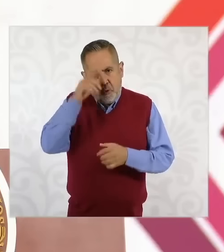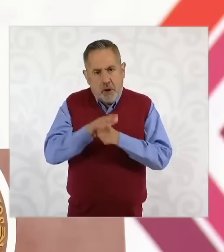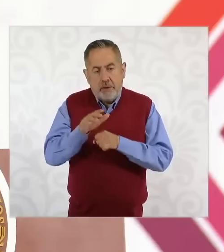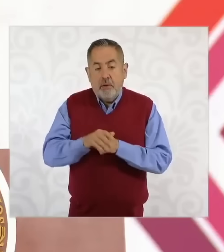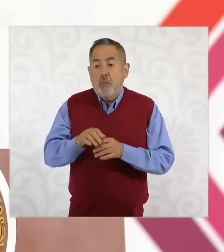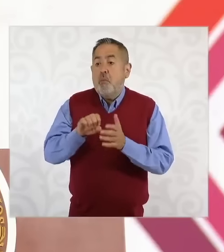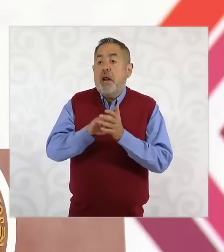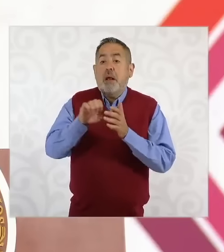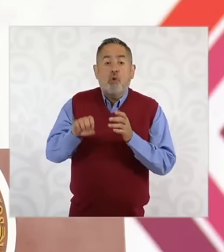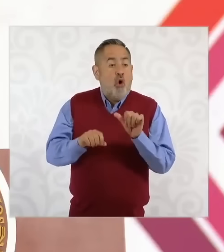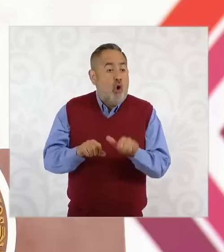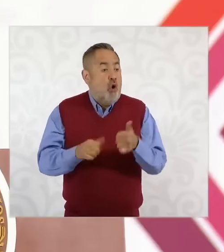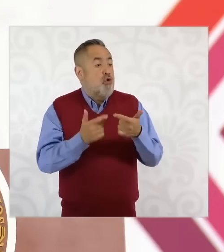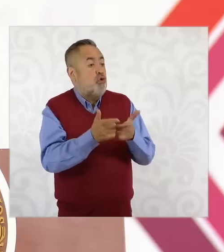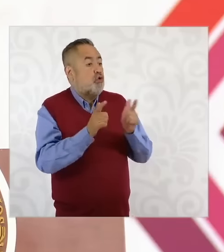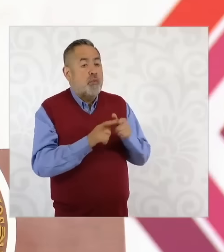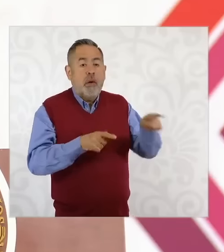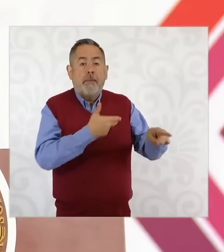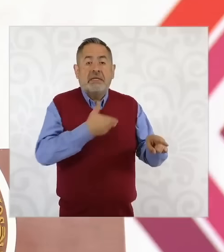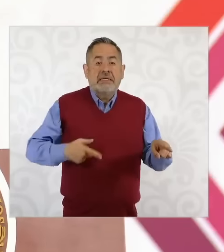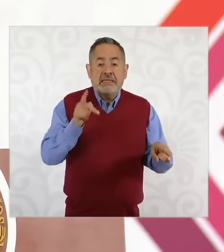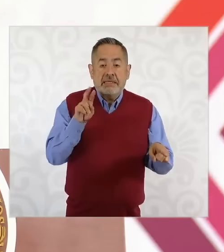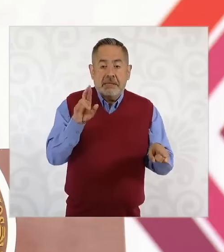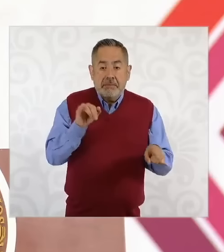estuvo en un palco y invitó a todos sus amigos. Pues, ¿cuánto costó eso?